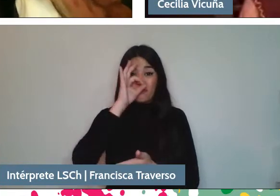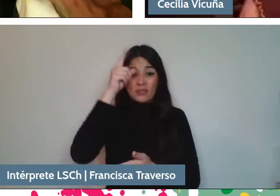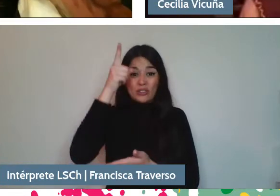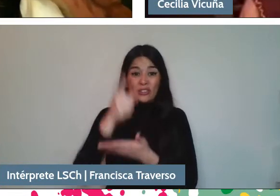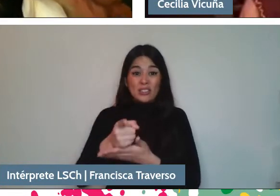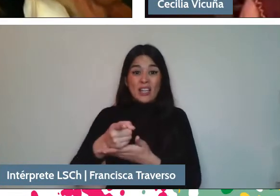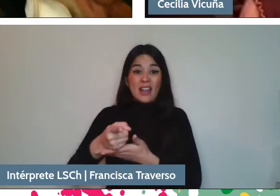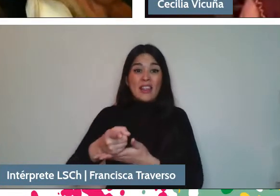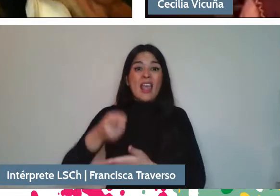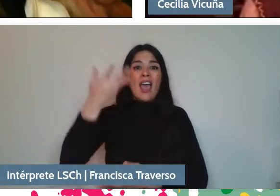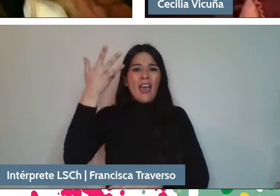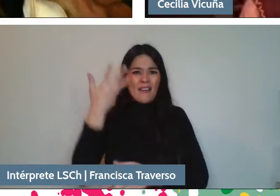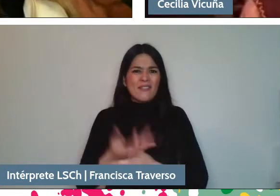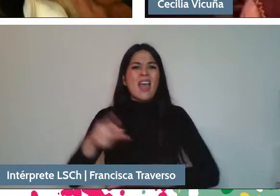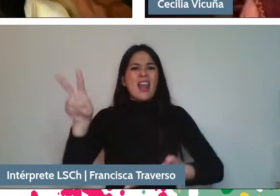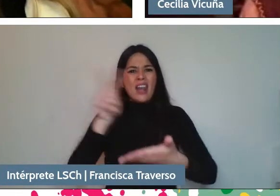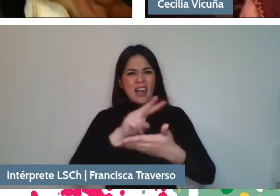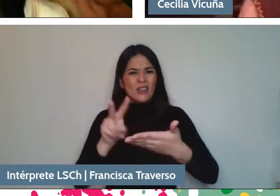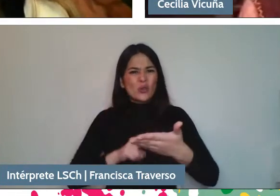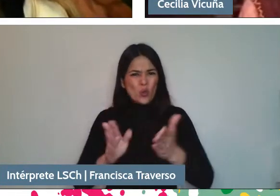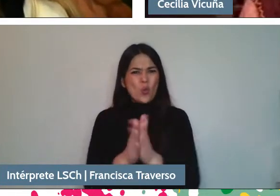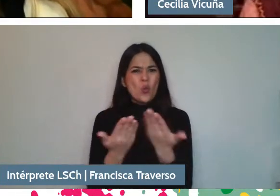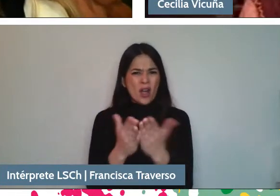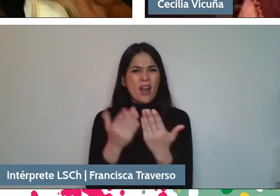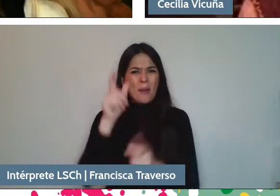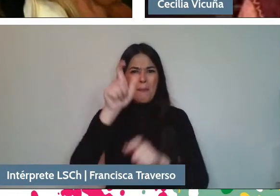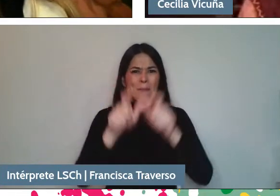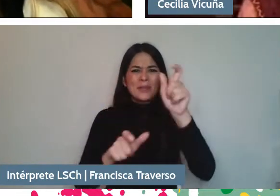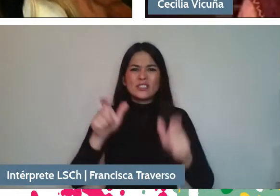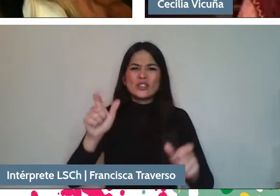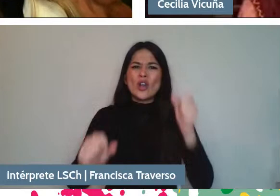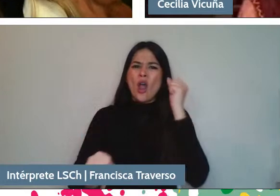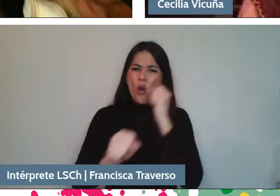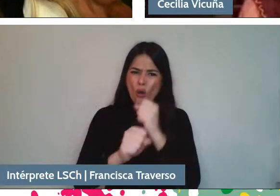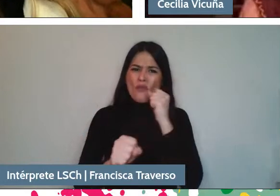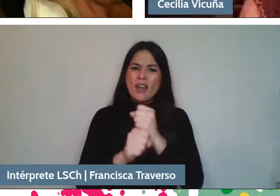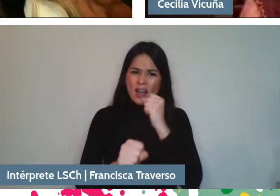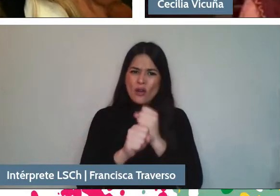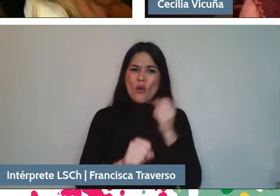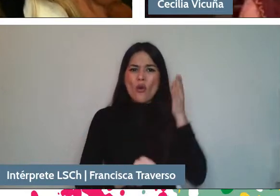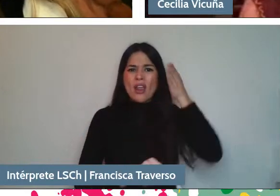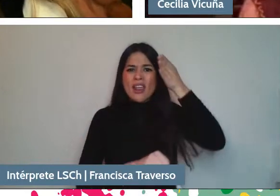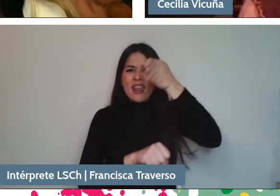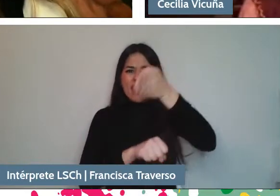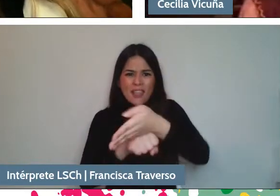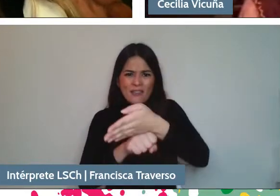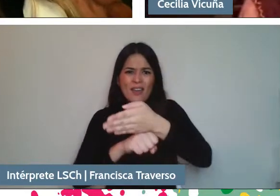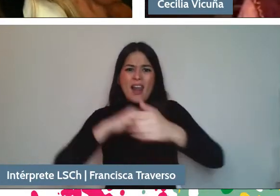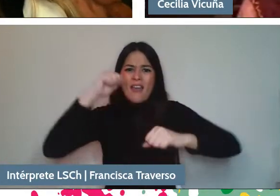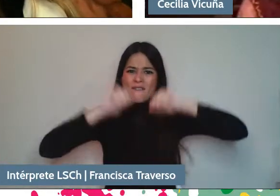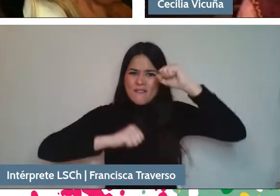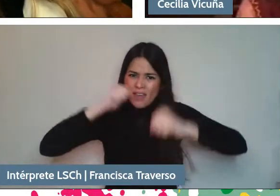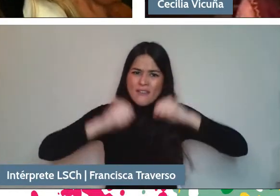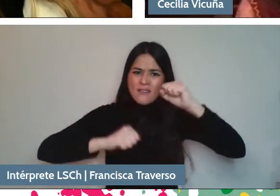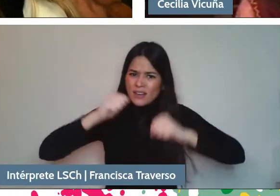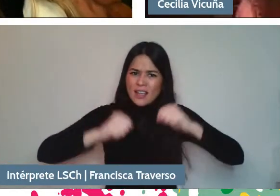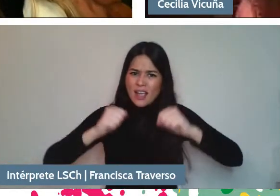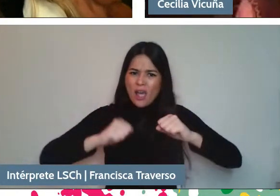O sea, la gente leía. Los obreros iban a las fábricas, a trabajar o a sus construcciones y llevaban libros en brazo.